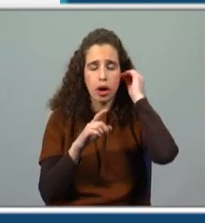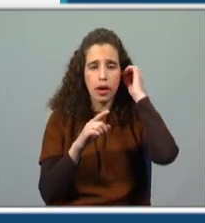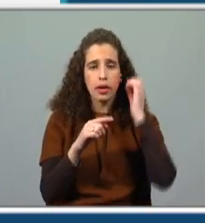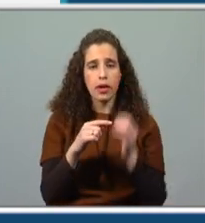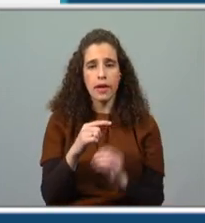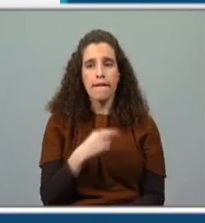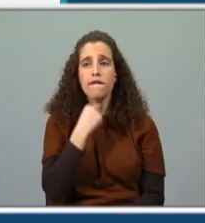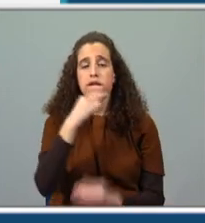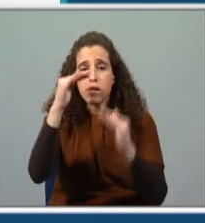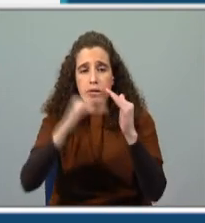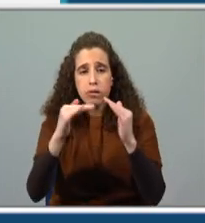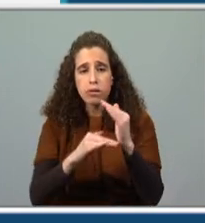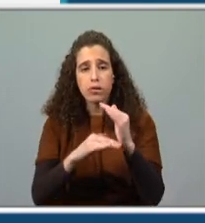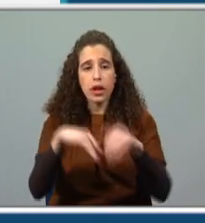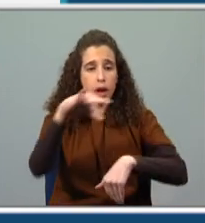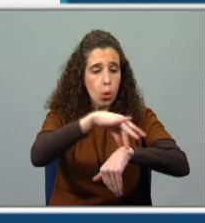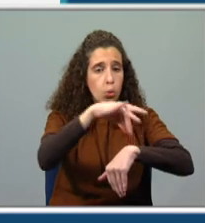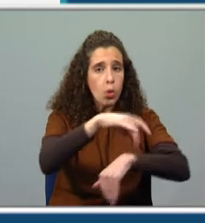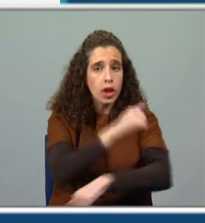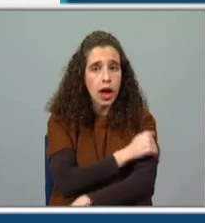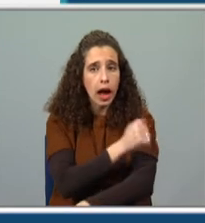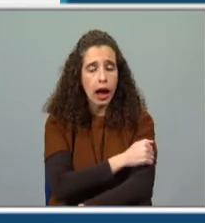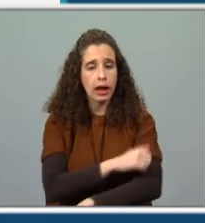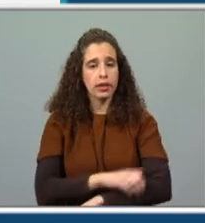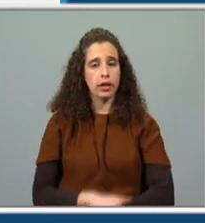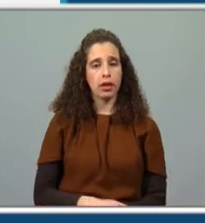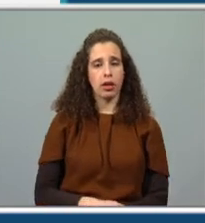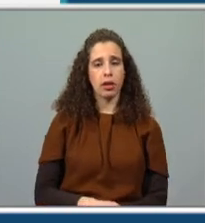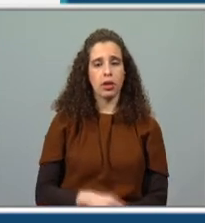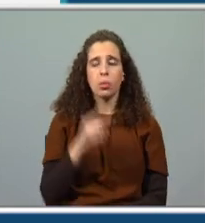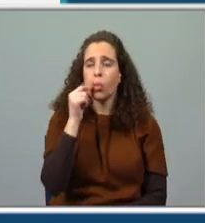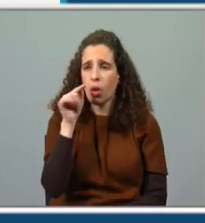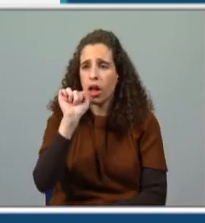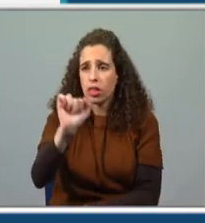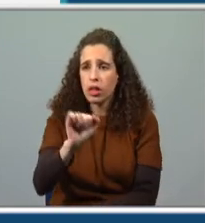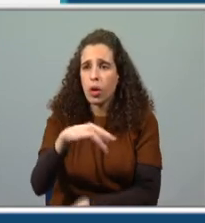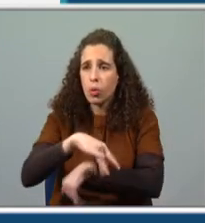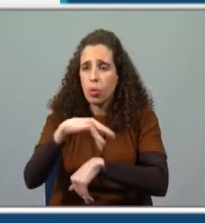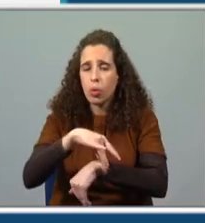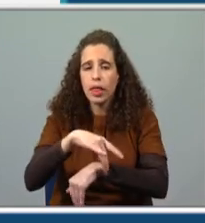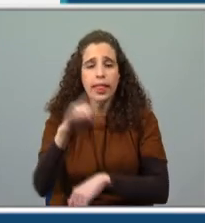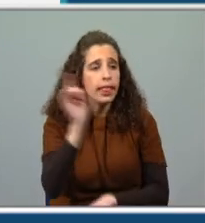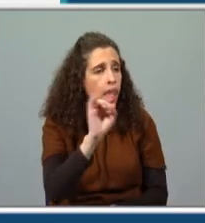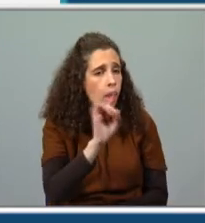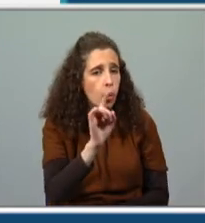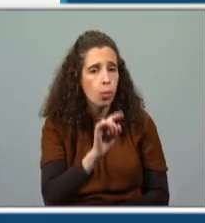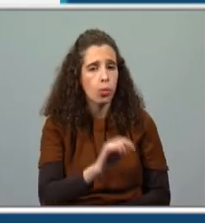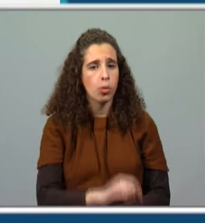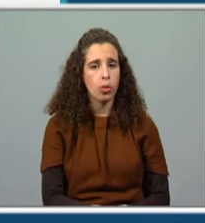que tem um doente em casa é o teu Papa que está doente não então é 誰家有病人是你的教皇生病了